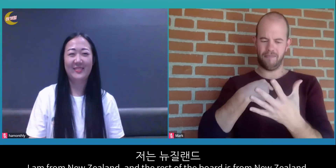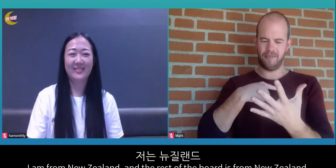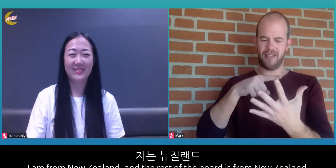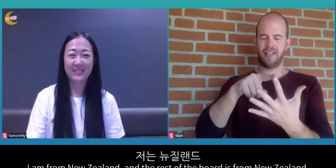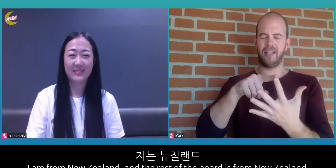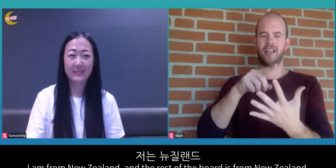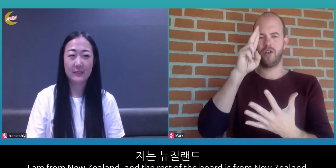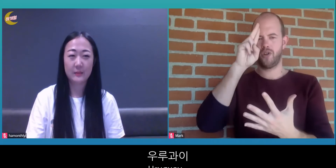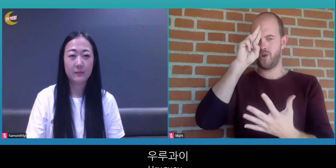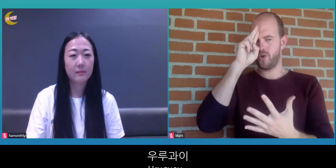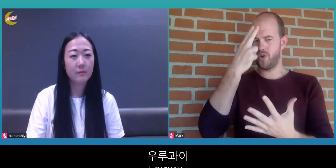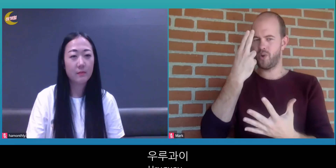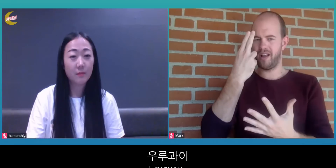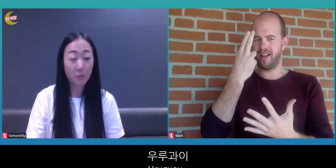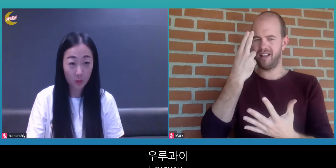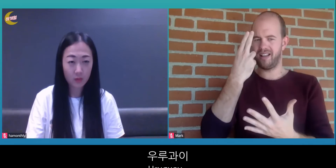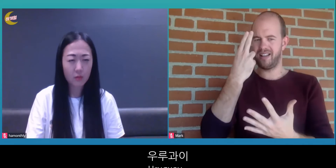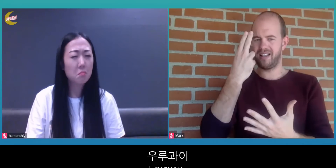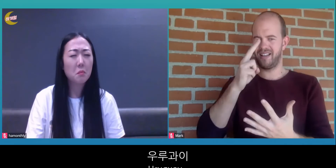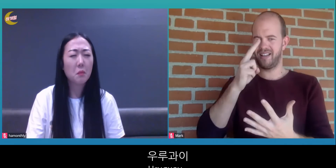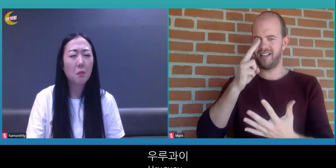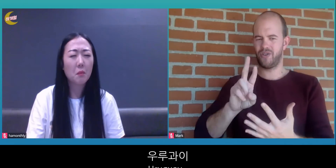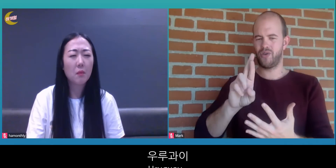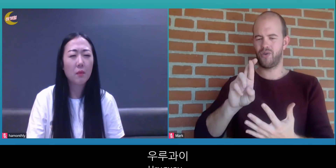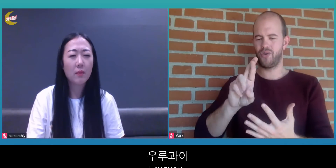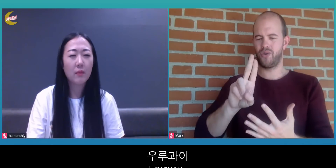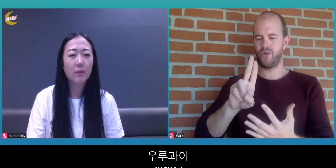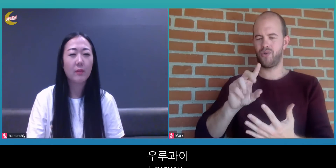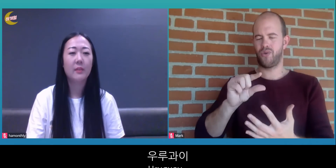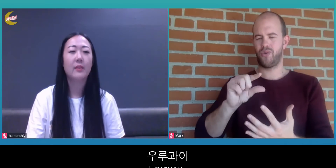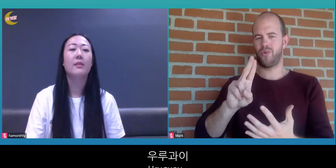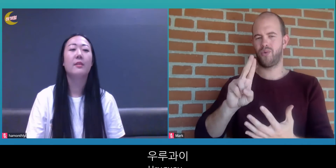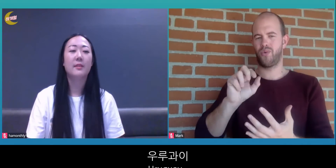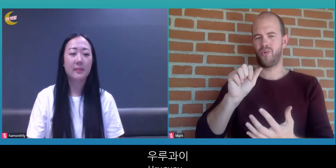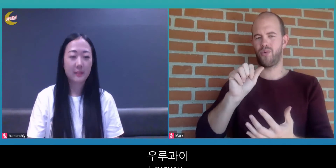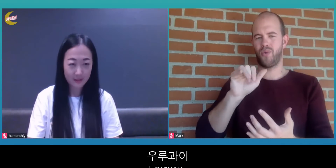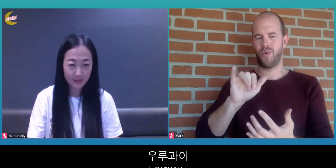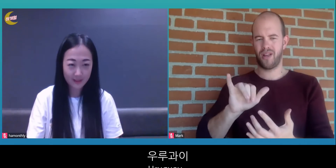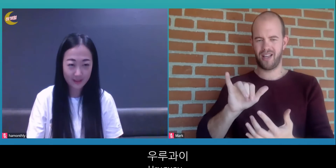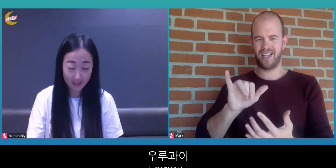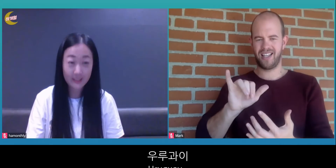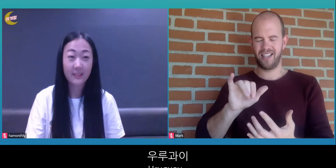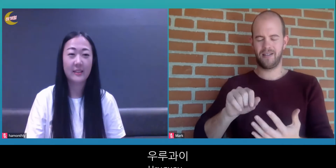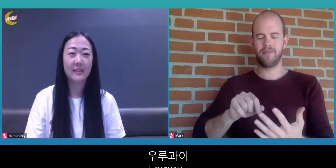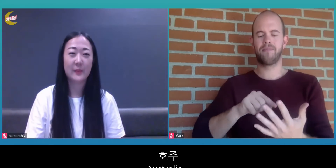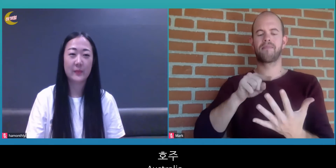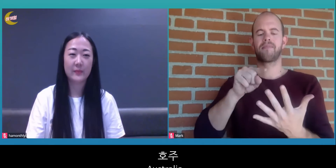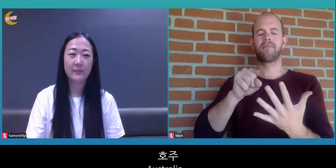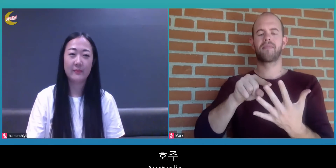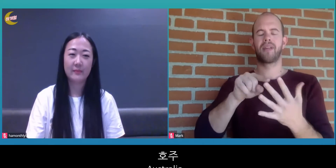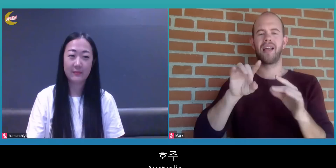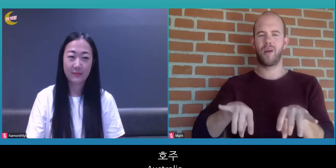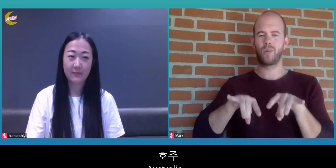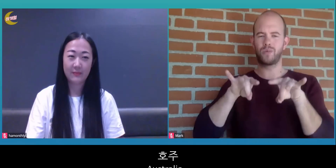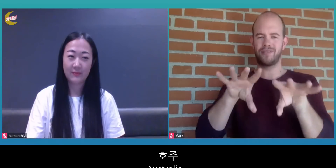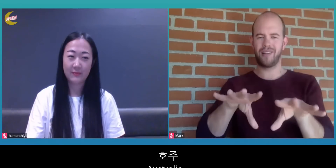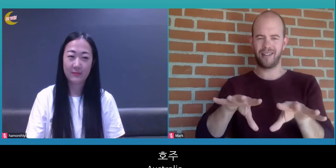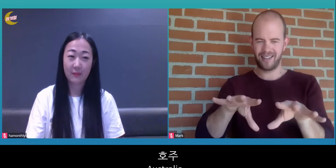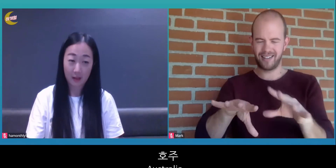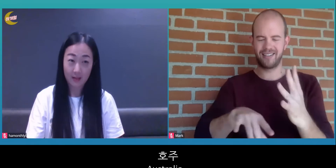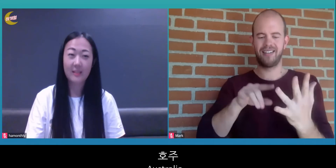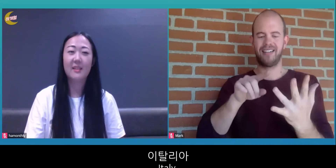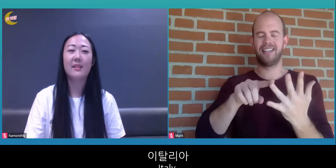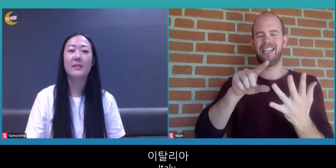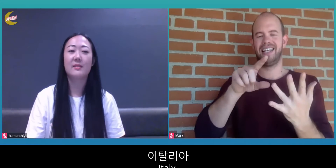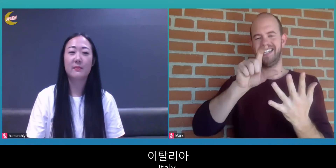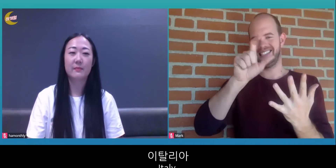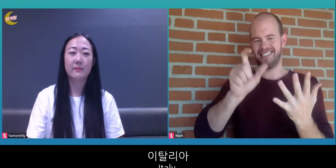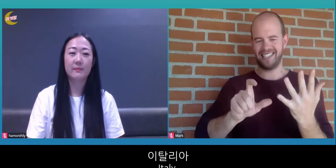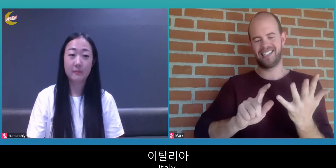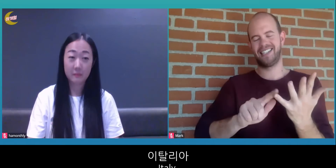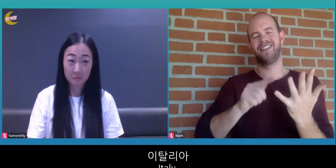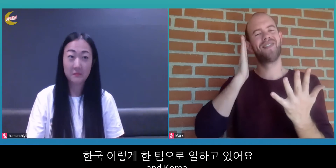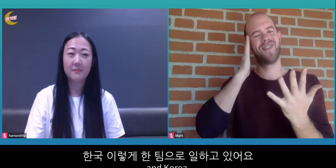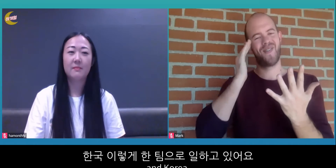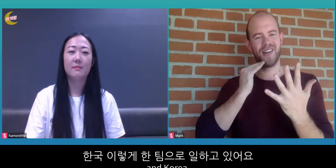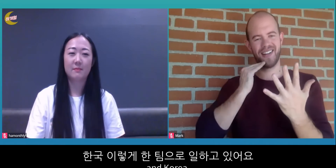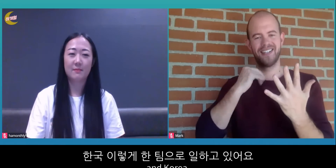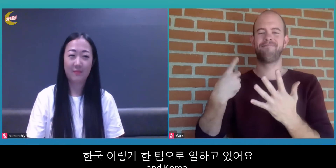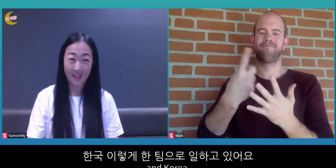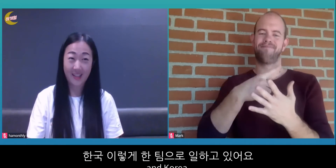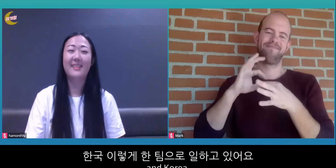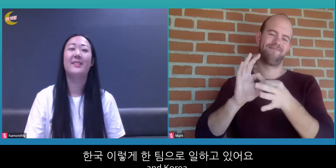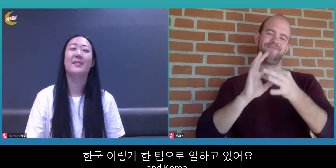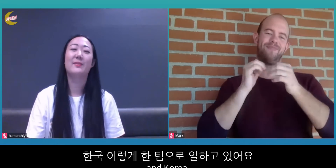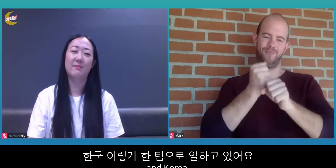私はニュージーランド出身で、残りの理事会はニュージーランド、ウルグアイ、オーストラリア、イタリア、韓国の出身です。